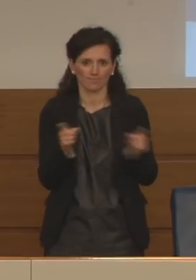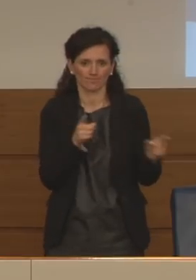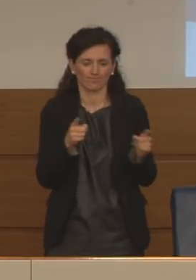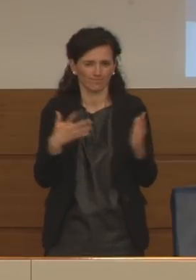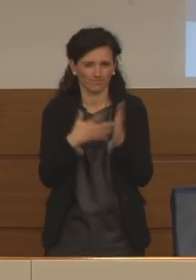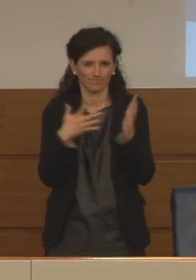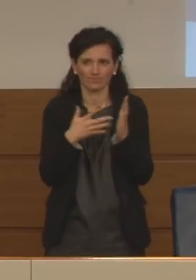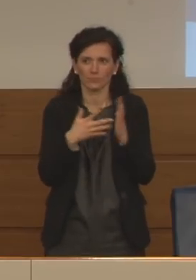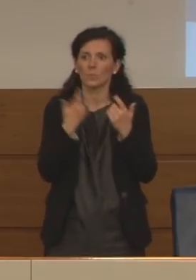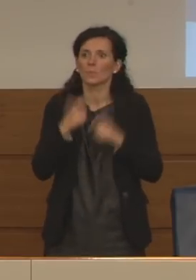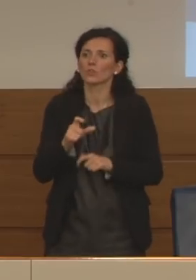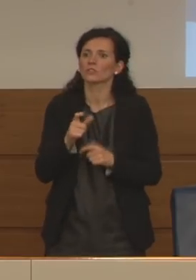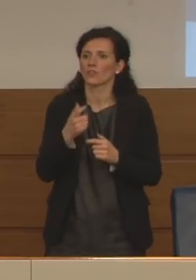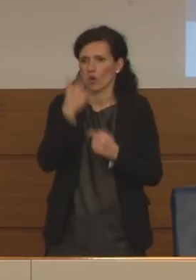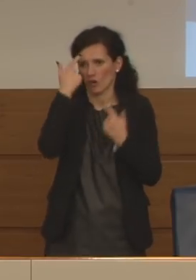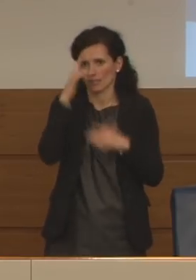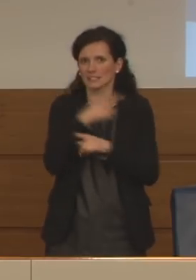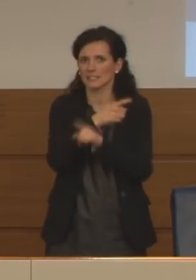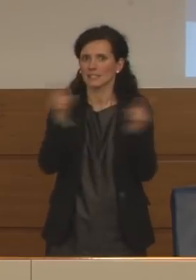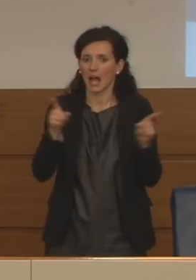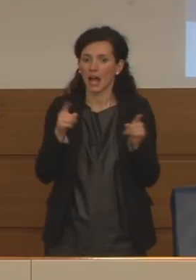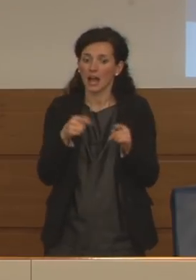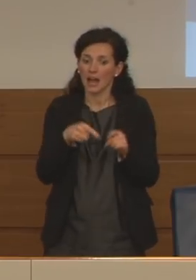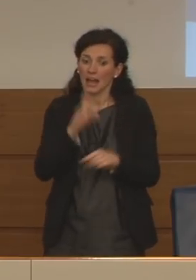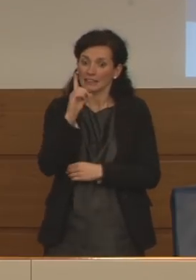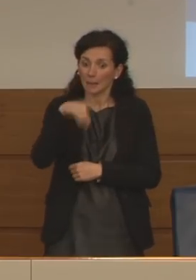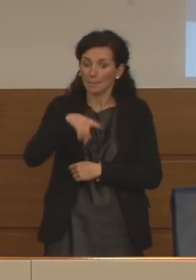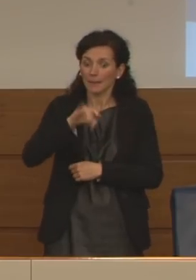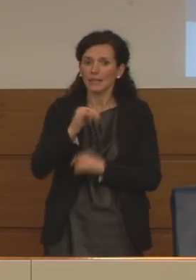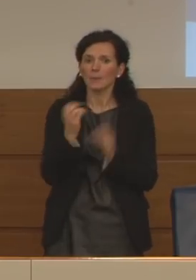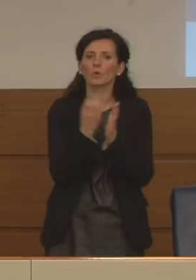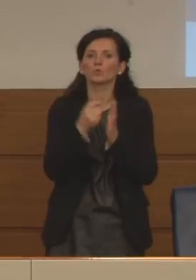non vengono prodotti questi dispositivi nel nostro paese. Ora si stanno